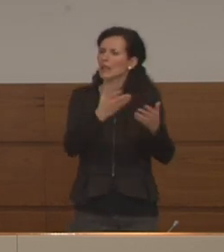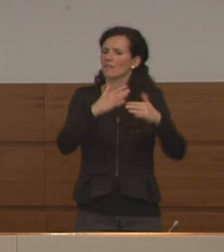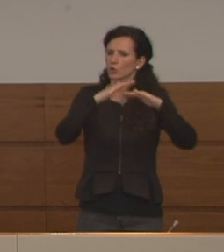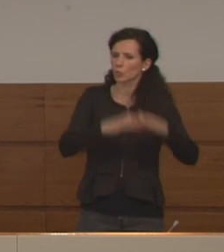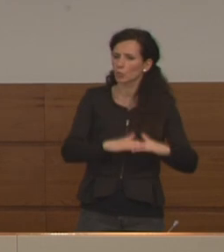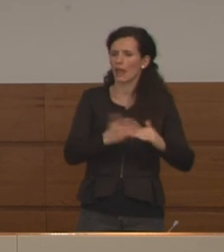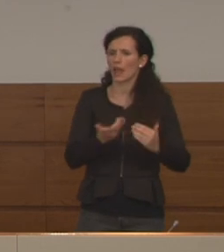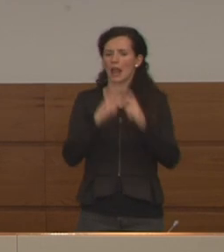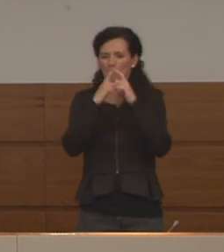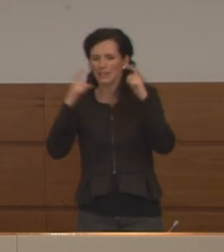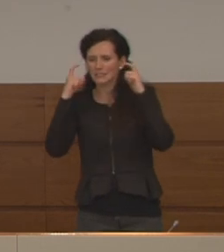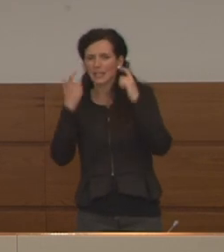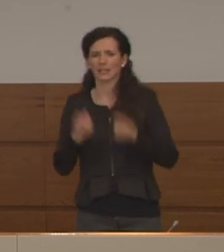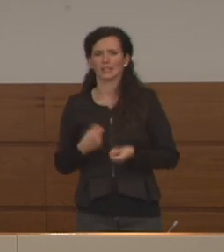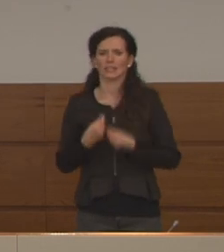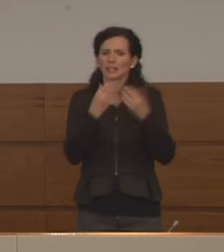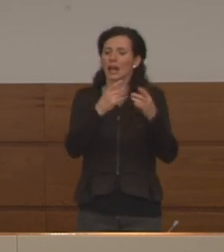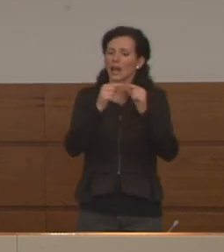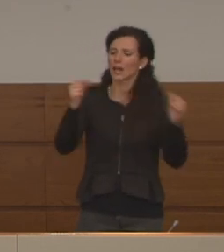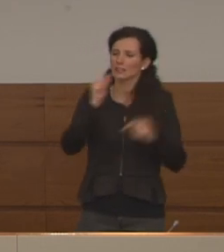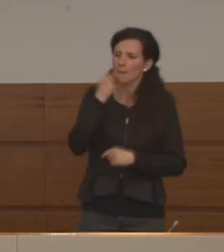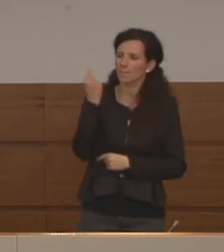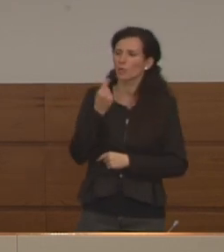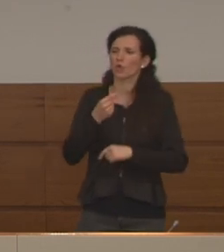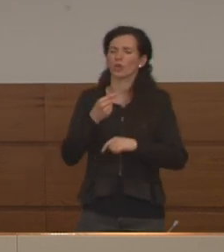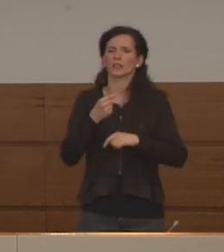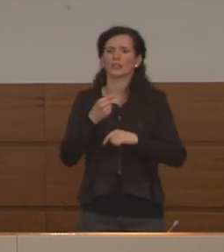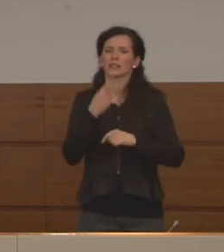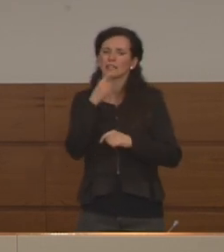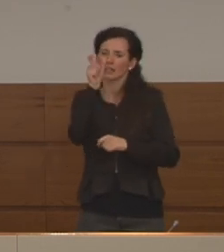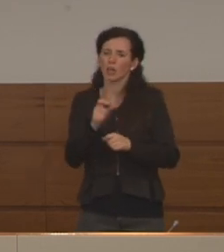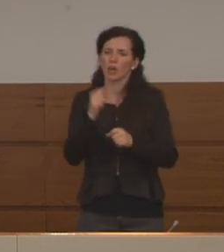mascherine agli operatori e agli infermieri, dove talvolta è stato detto